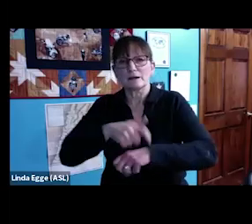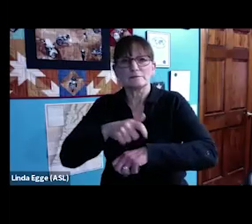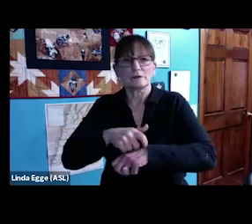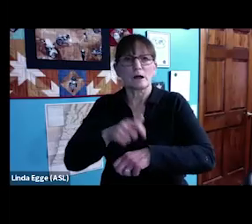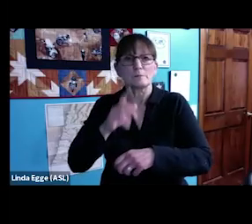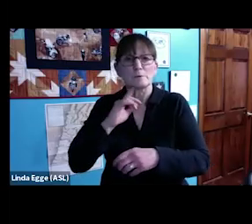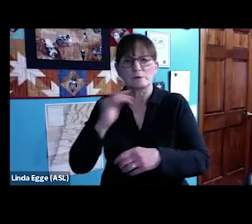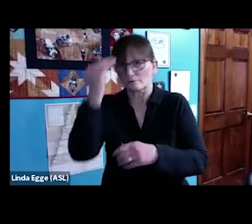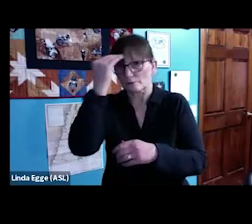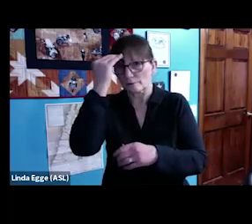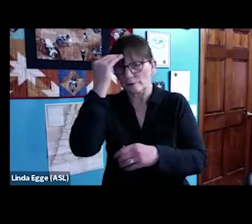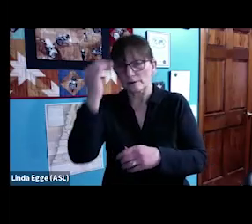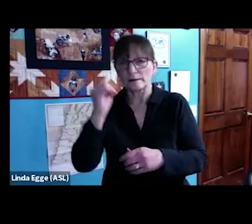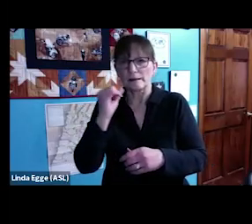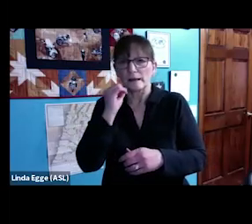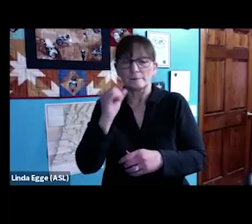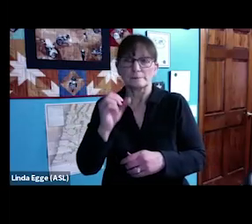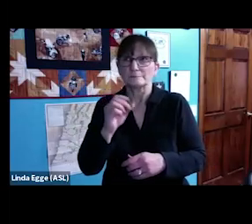Eso da una mayor tranquilidad.